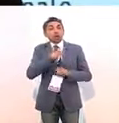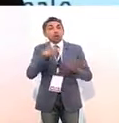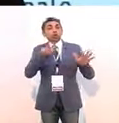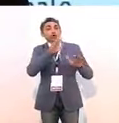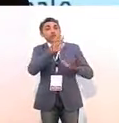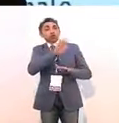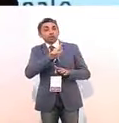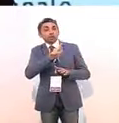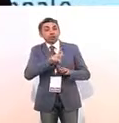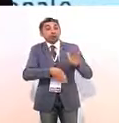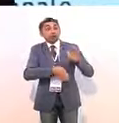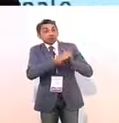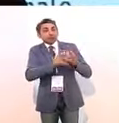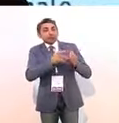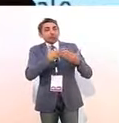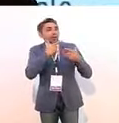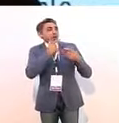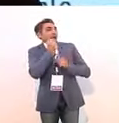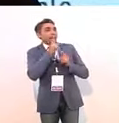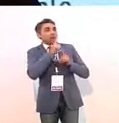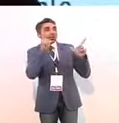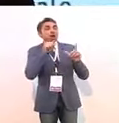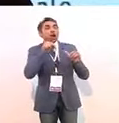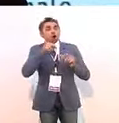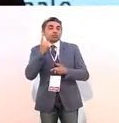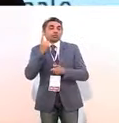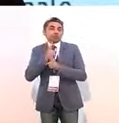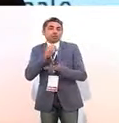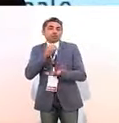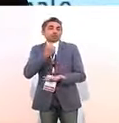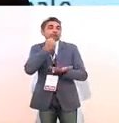all’avanguardia e oggi hanno bisogno di qualche investimento come ben sa Graziano